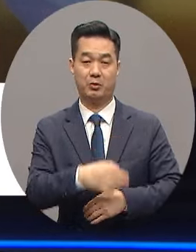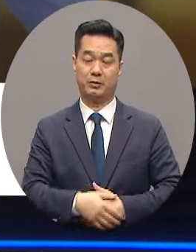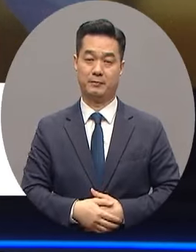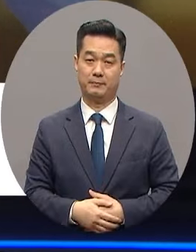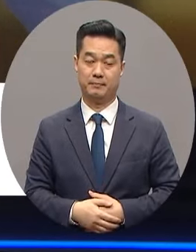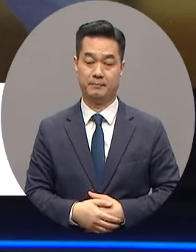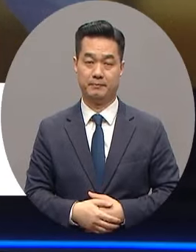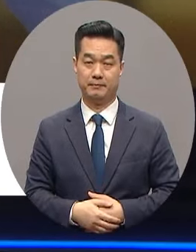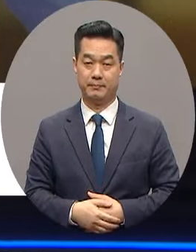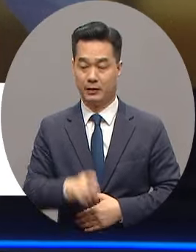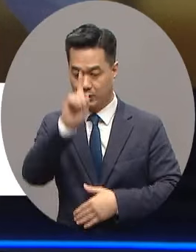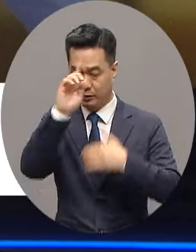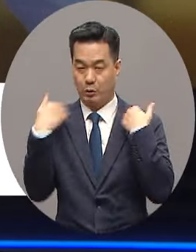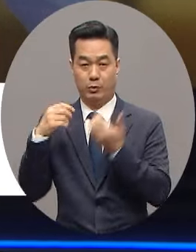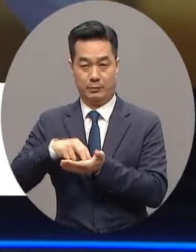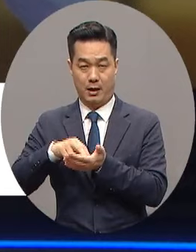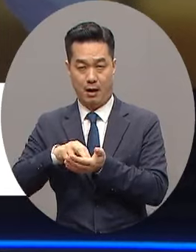움직임을 보이지 않고 있습니다.